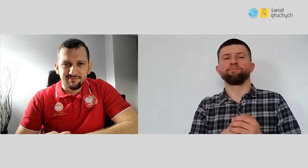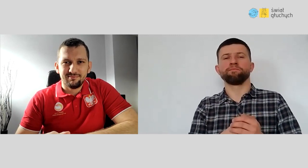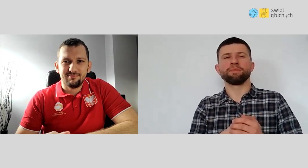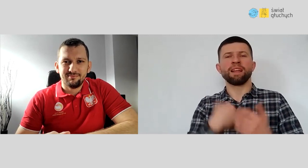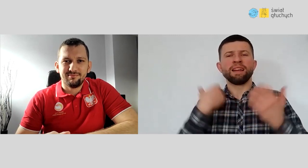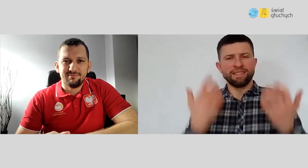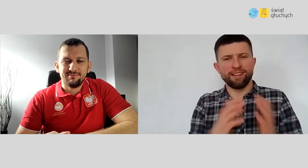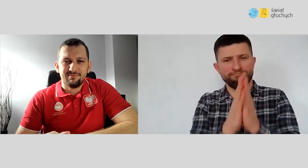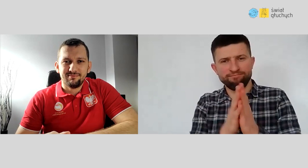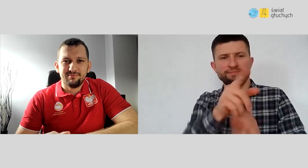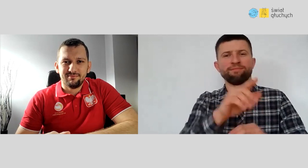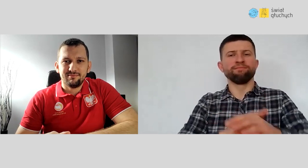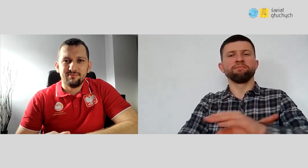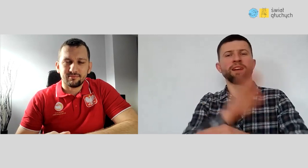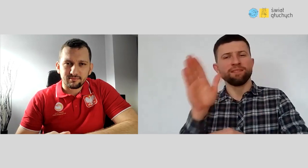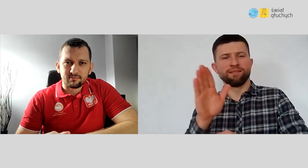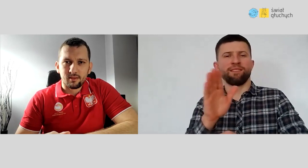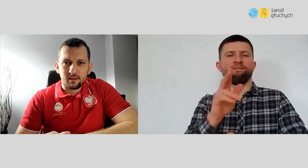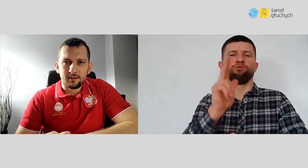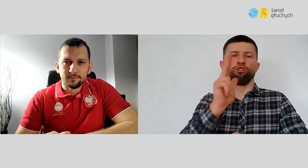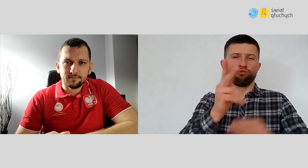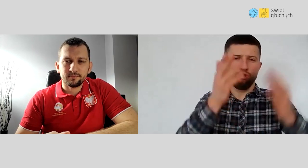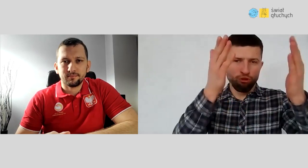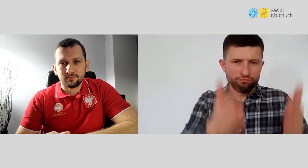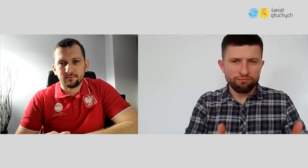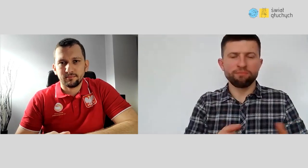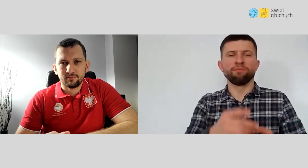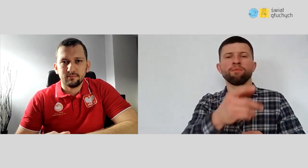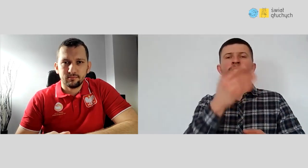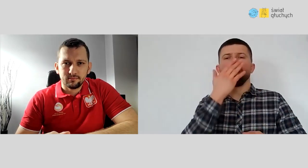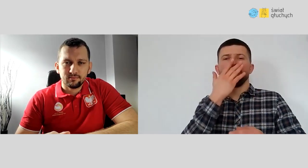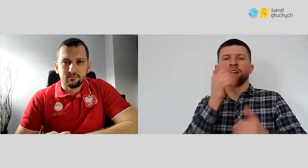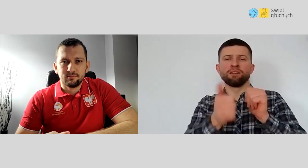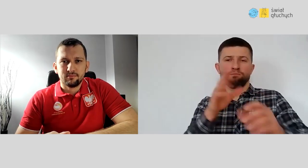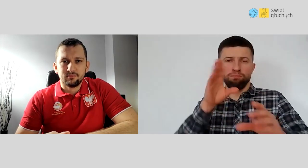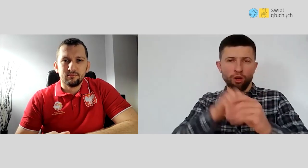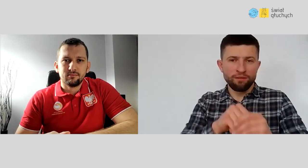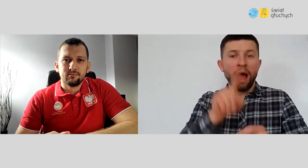Mógłbyś się przedstawić? Jaką dyscyplinę sportową uprawiasz?